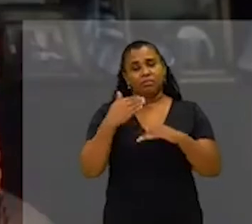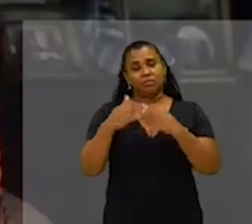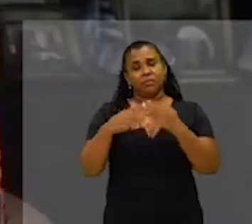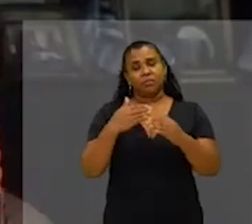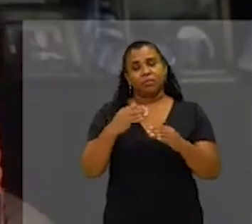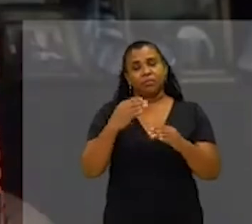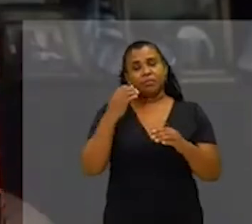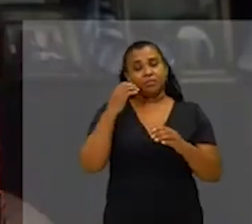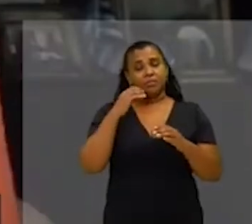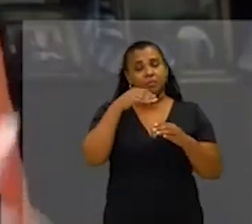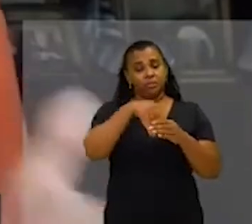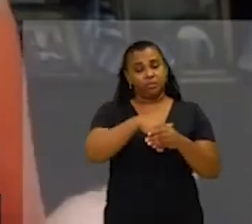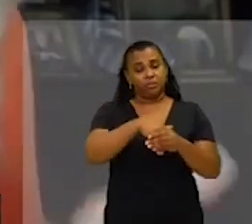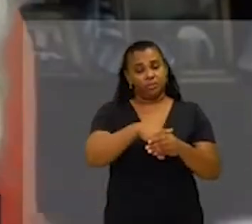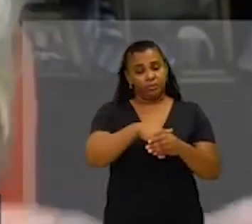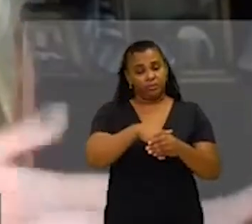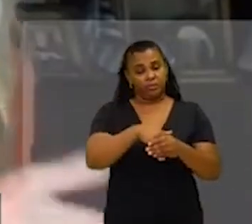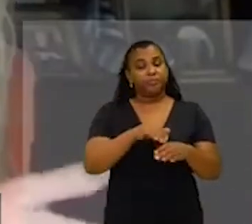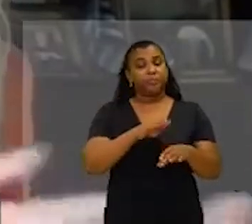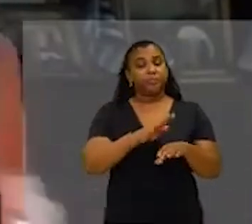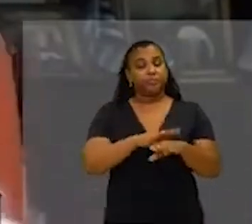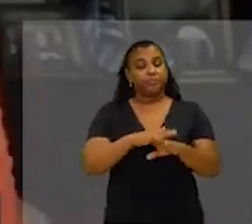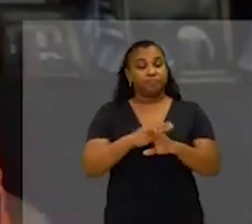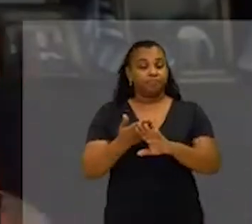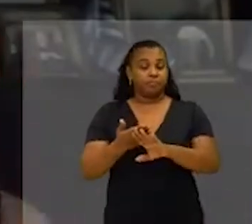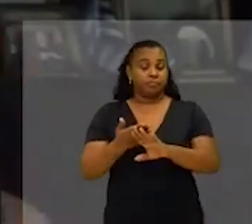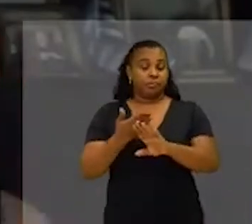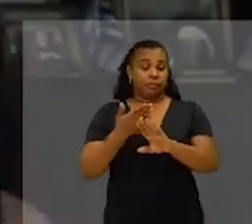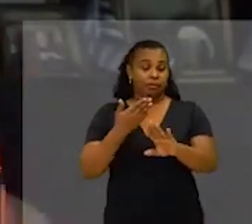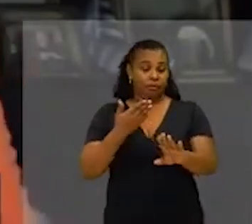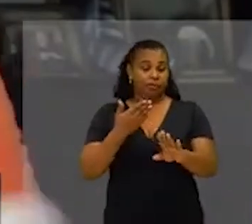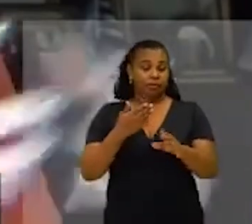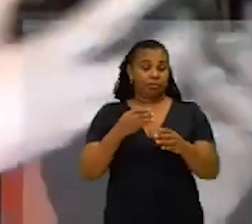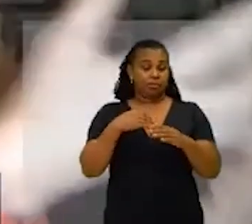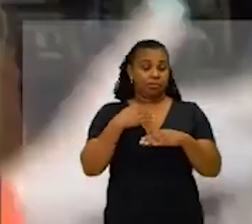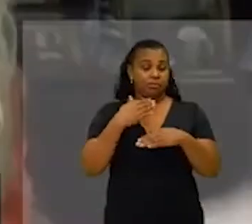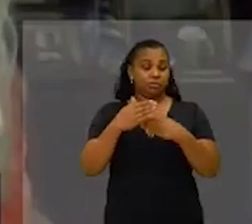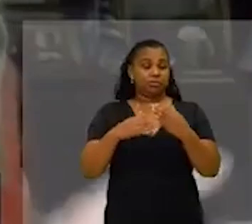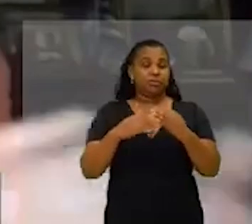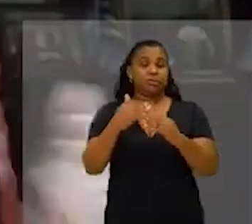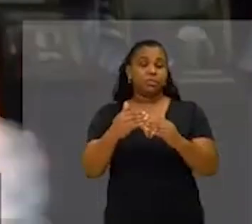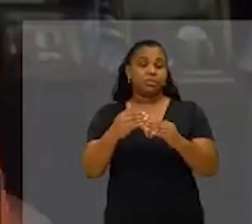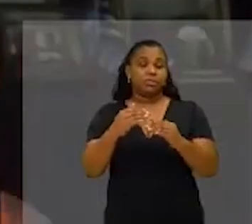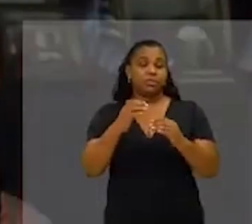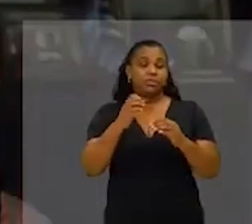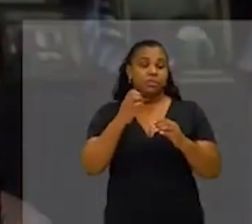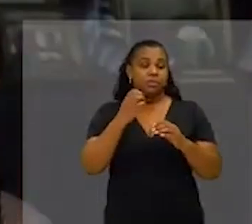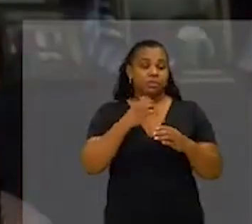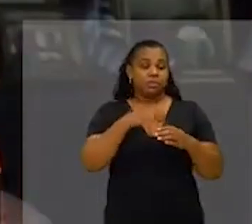faz cidadão do processo eleitoral consequentemente nós temos ele uma não participação no processo